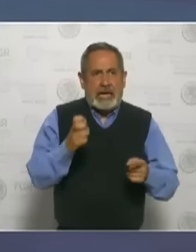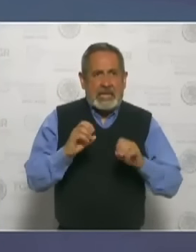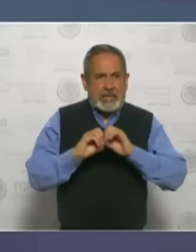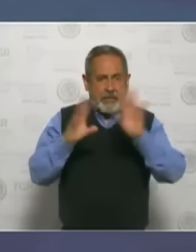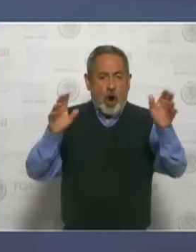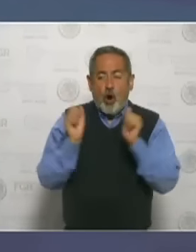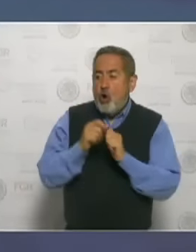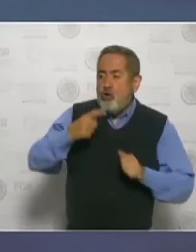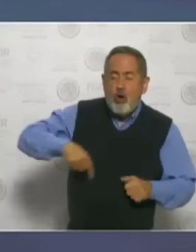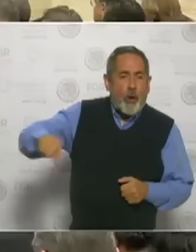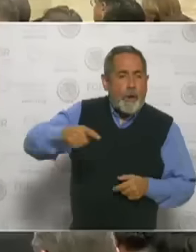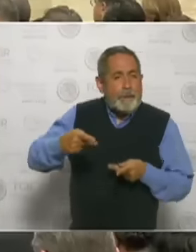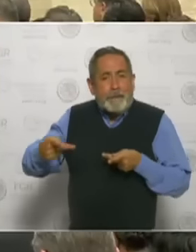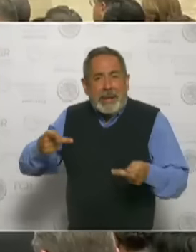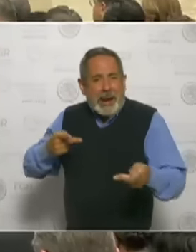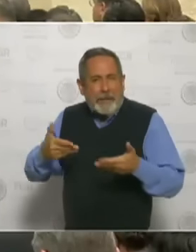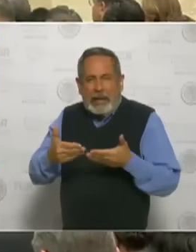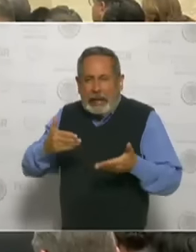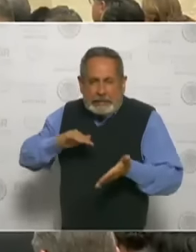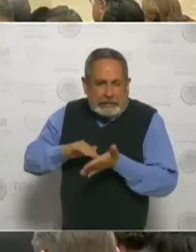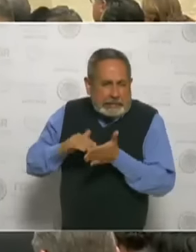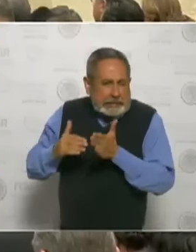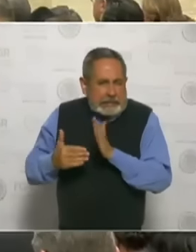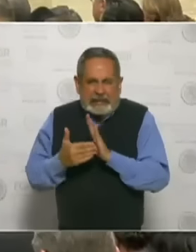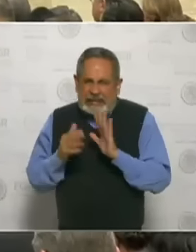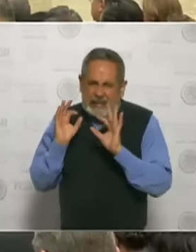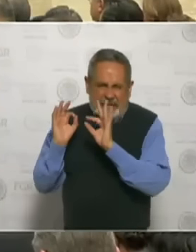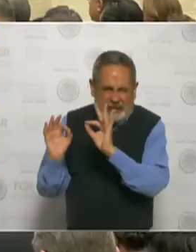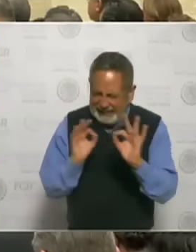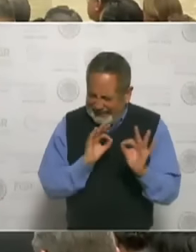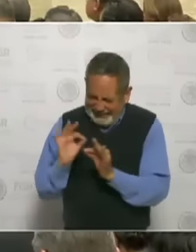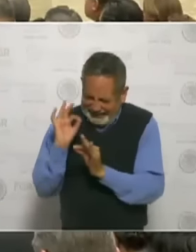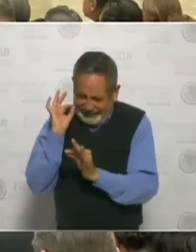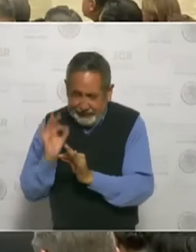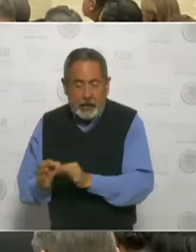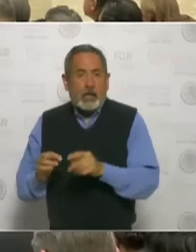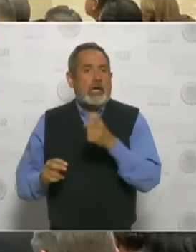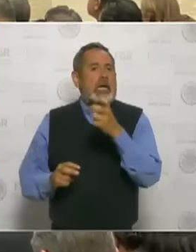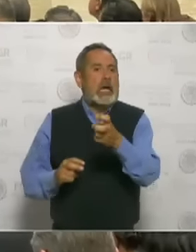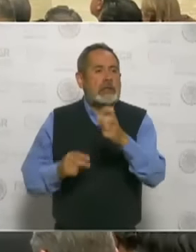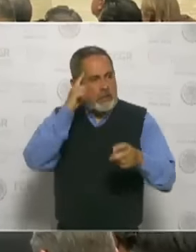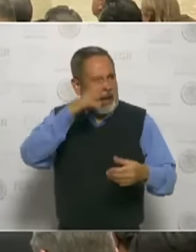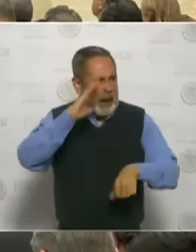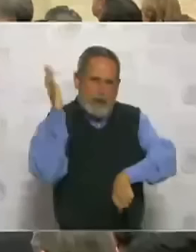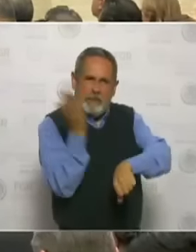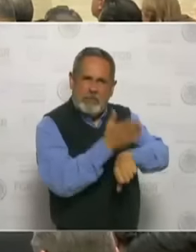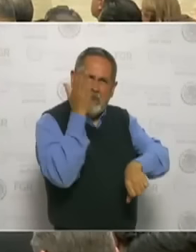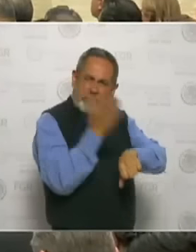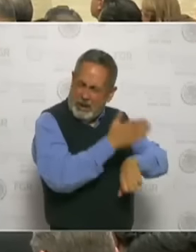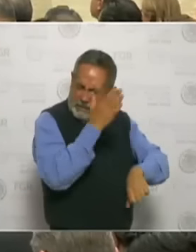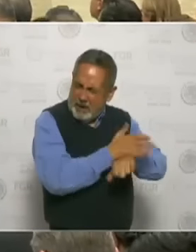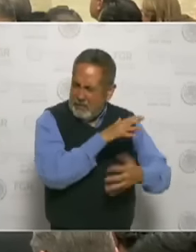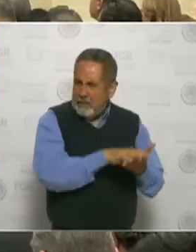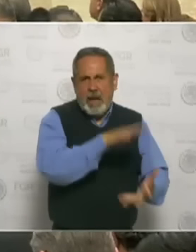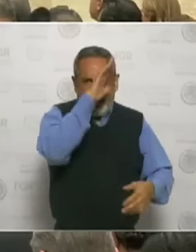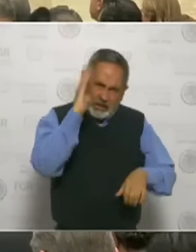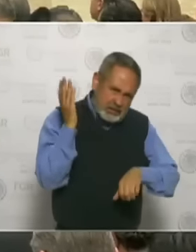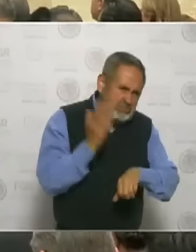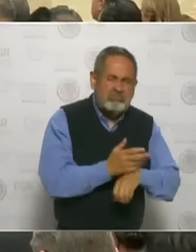estratégica. Este rigor busca incrementar el número de sentencias para batir la impunidad y